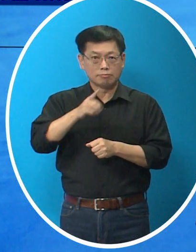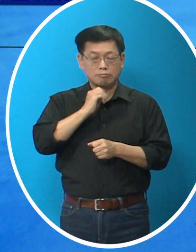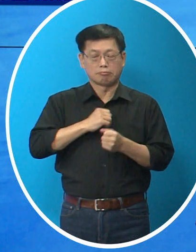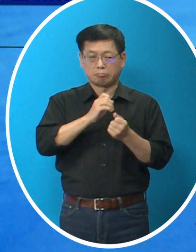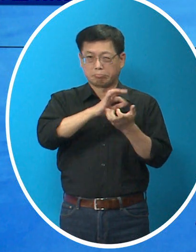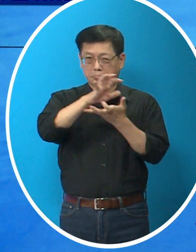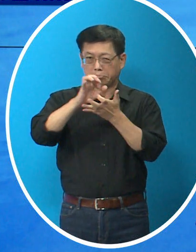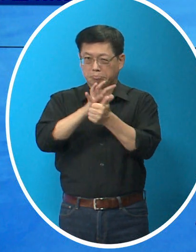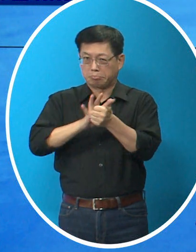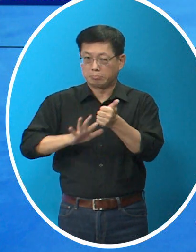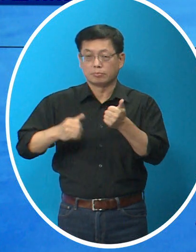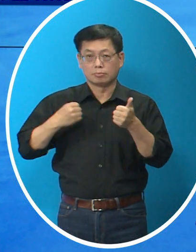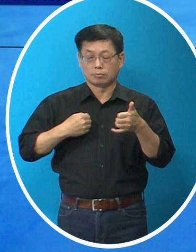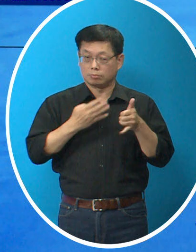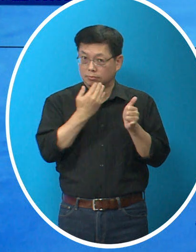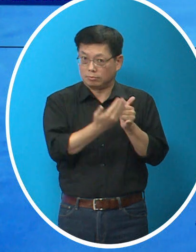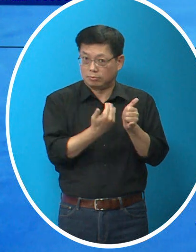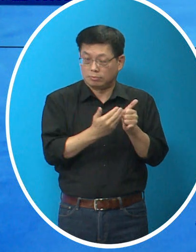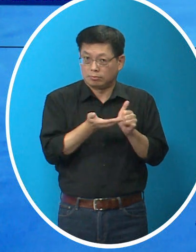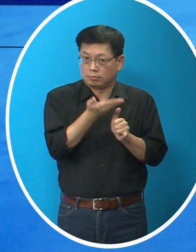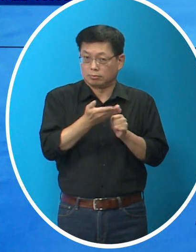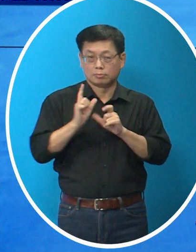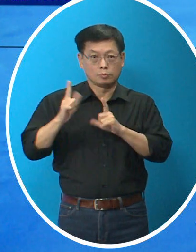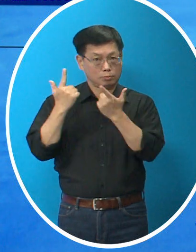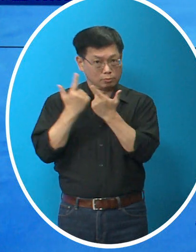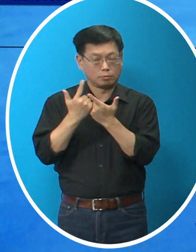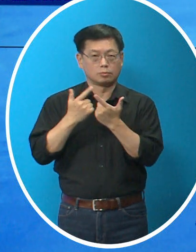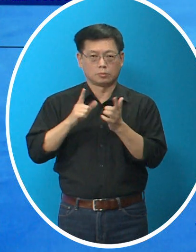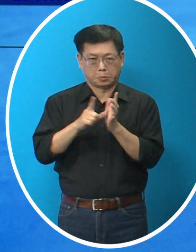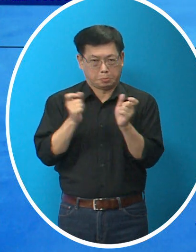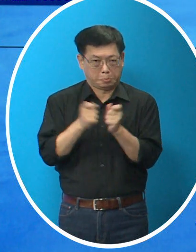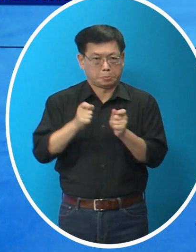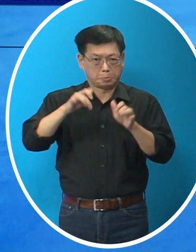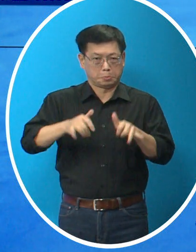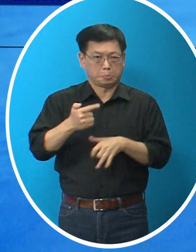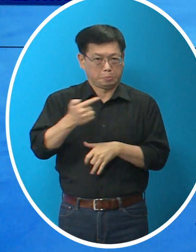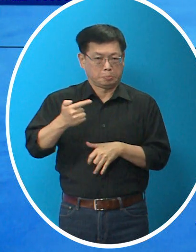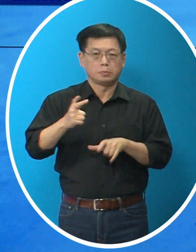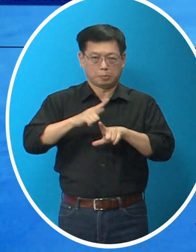在西半部跟東北部地區 短延時強降雨可能都會帶來 局部的大雨或豪雨